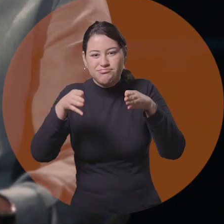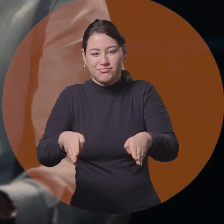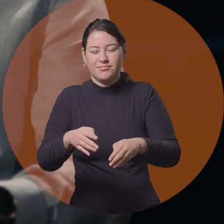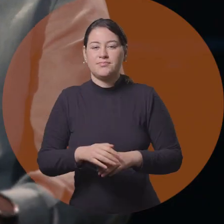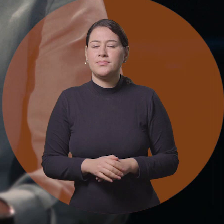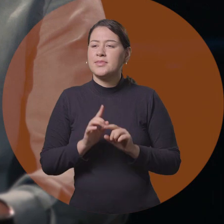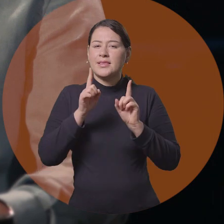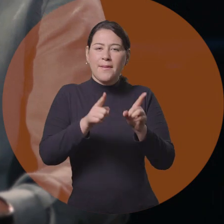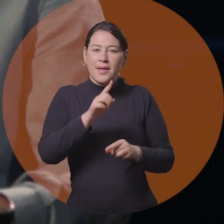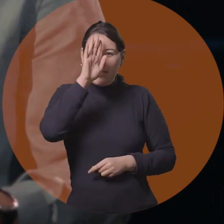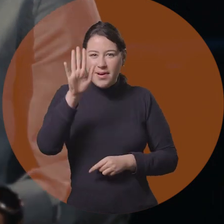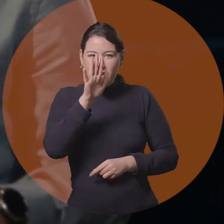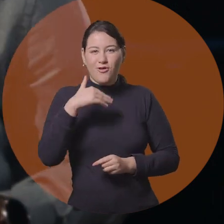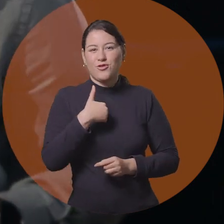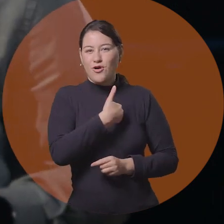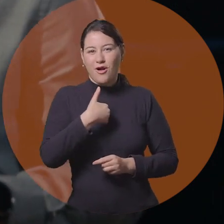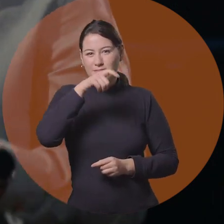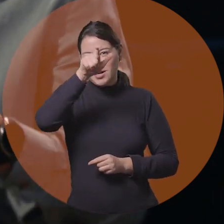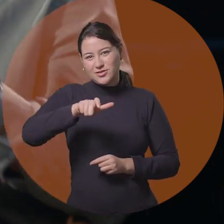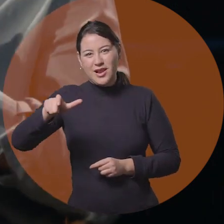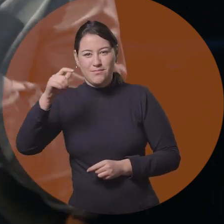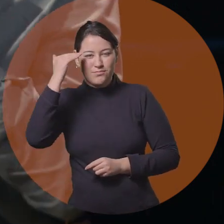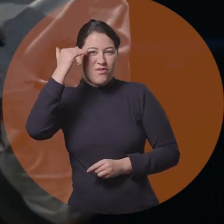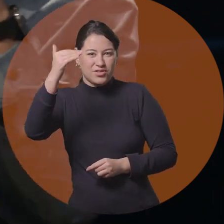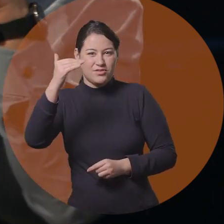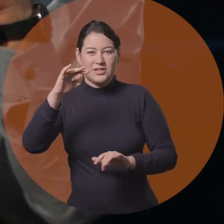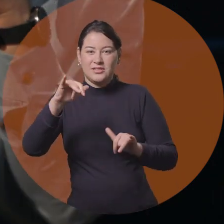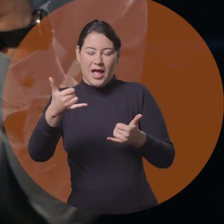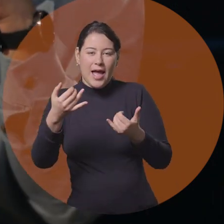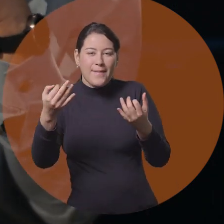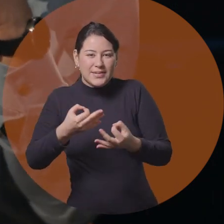Me imagino también el rol docente, en esto ya siendo más específico,